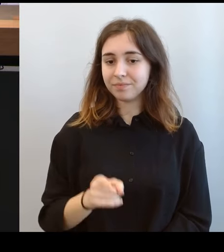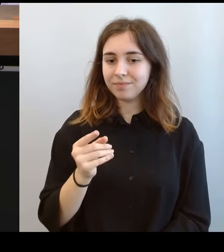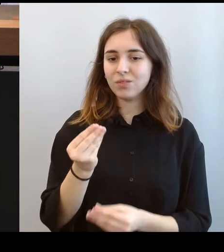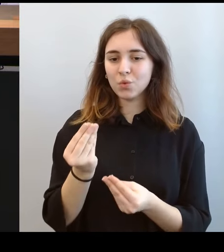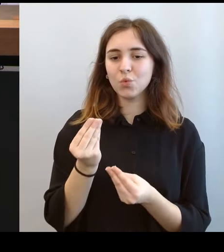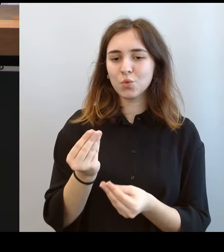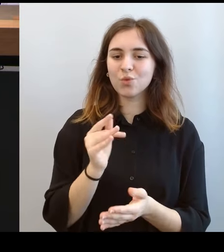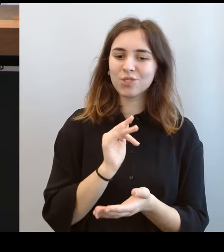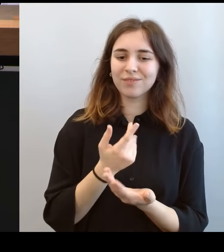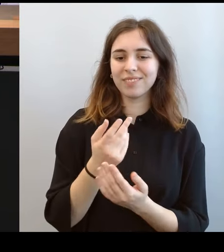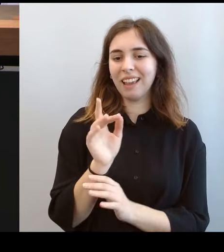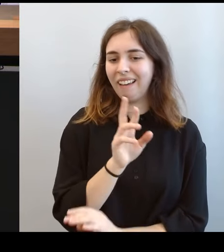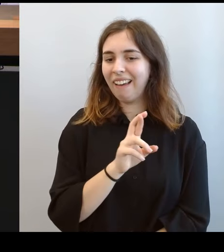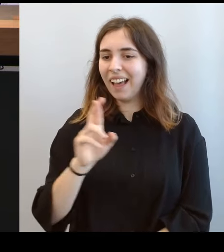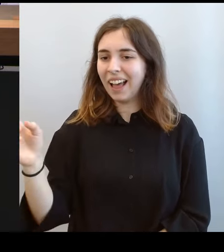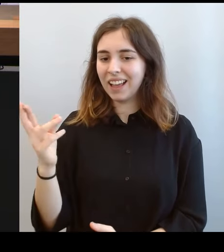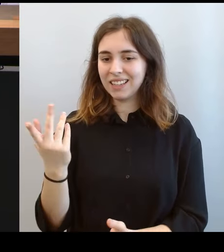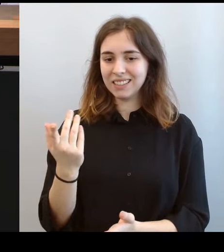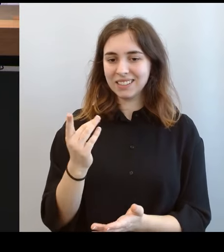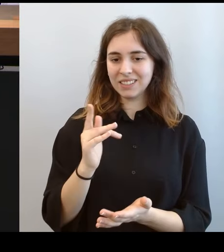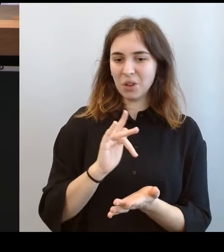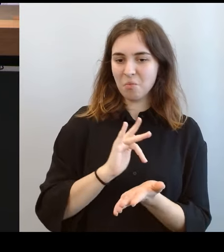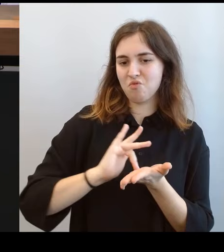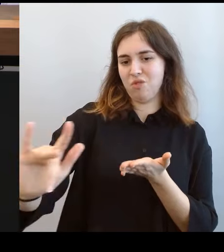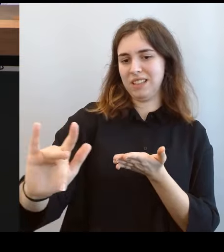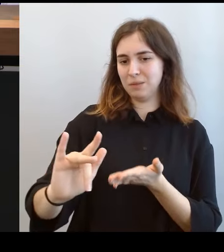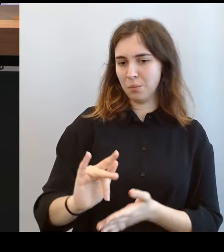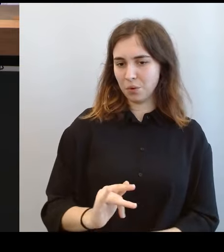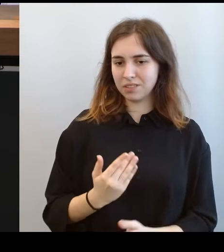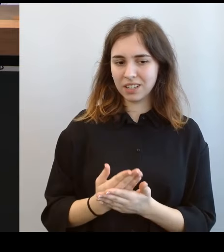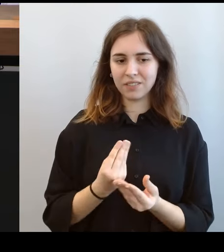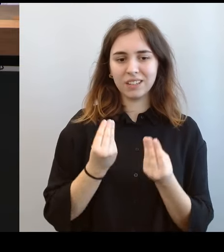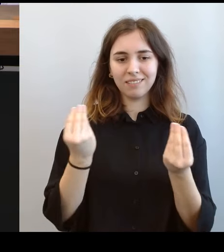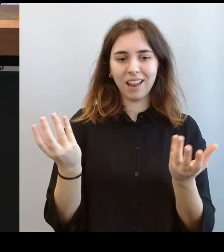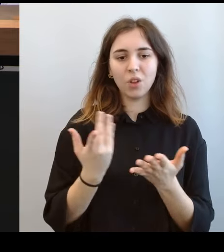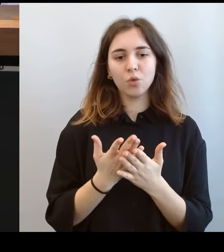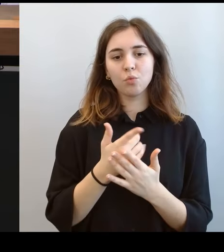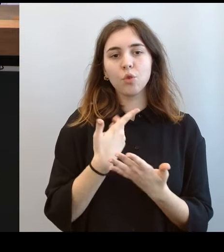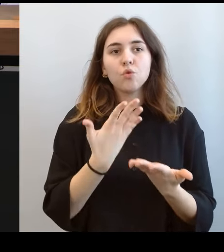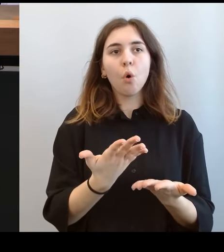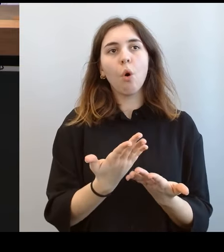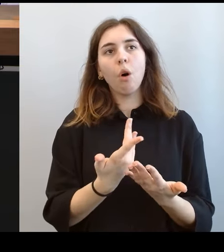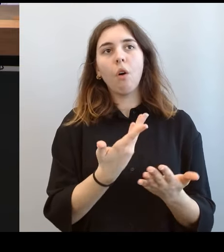erwiesen hat, hilft da keinem weiter. Darum werden wir den Antrag der Faschisten